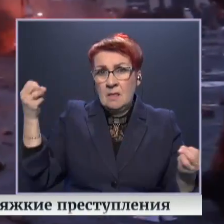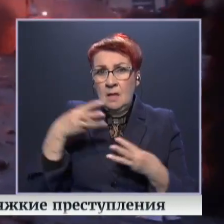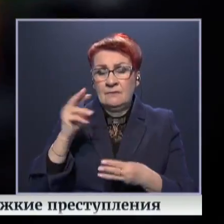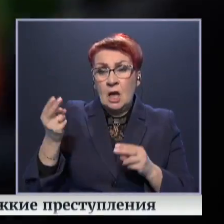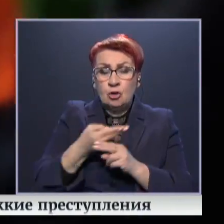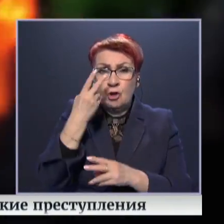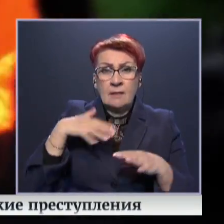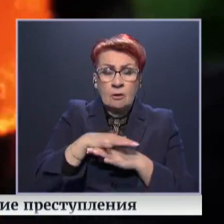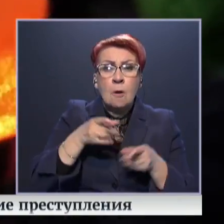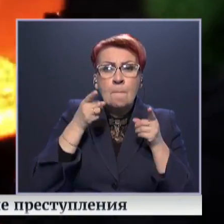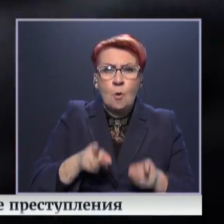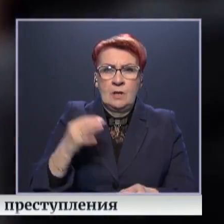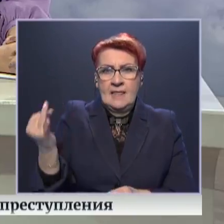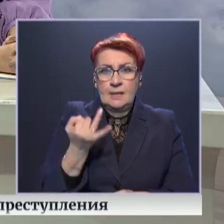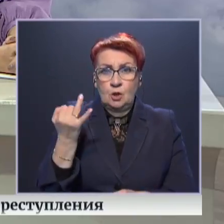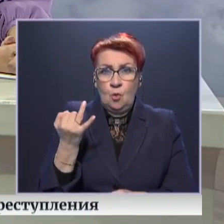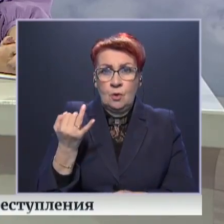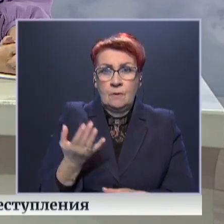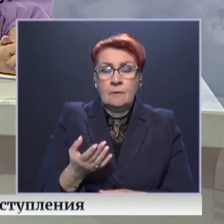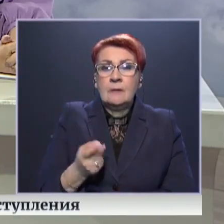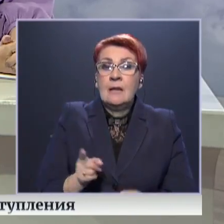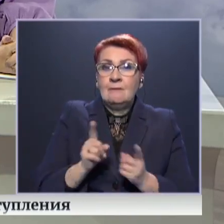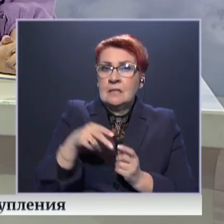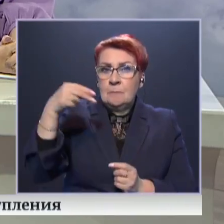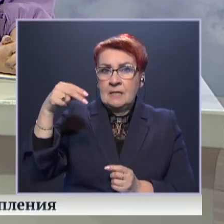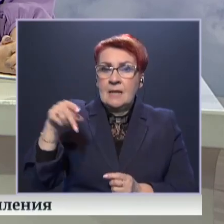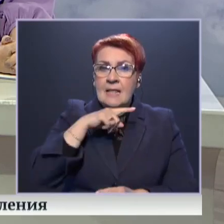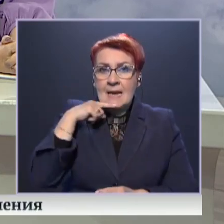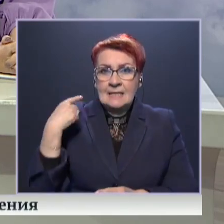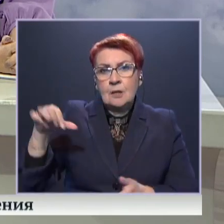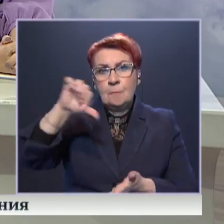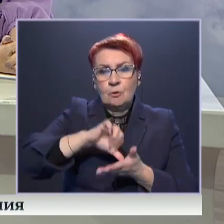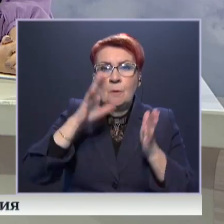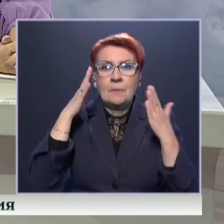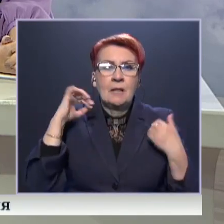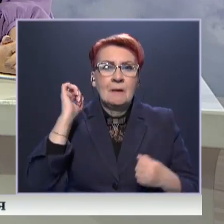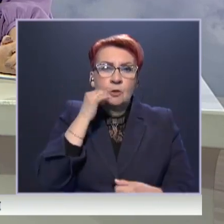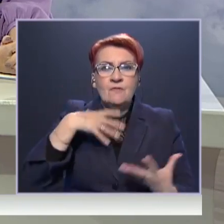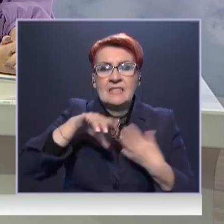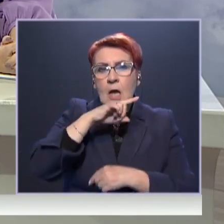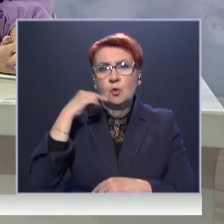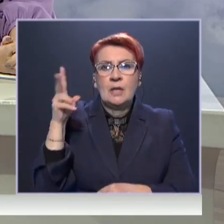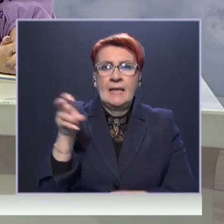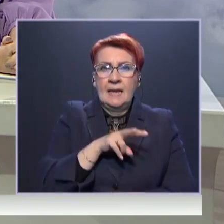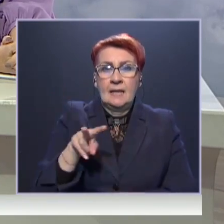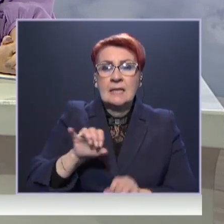подлинной истории на встрече с президентом России присутствовал патриарх Московский и всея Руси Кирилл святейший предложил